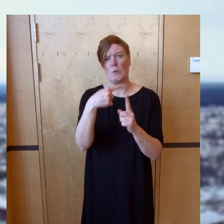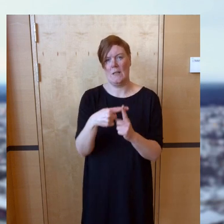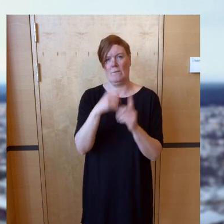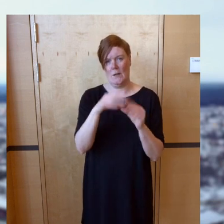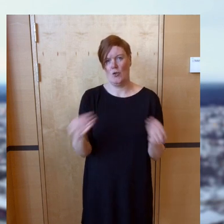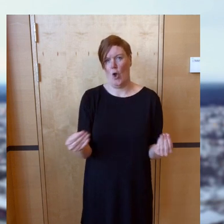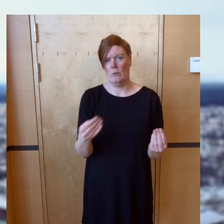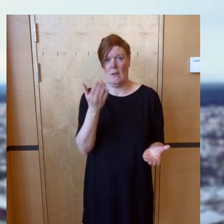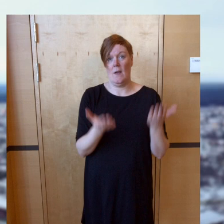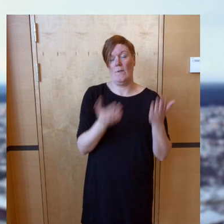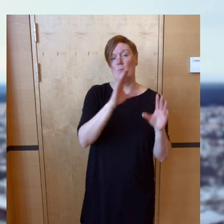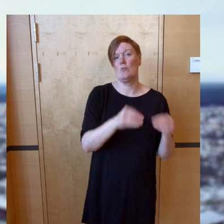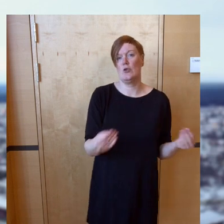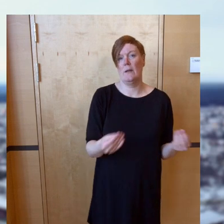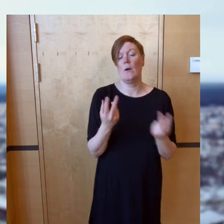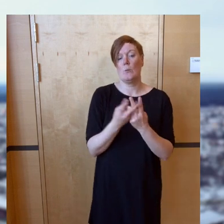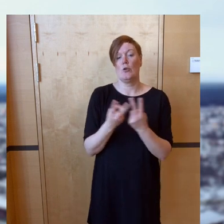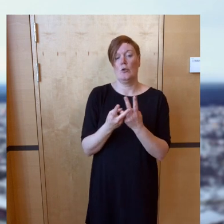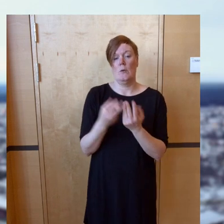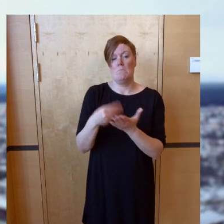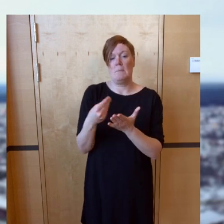Lämnade tillbaka ett finansiellt finansierings utrymme